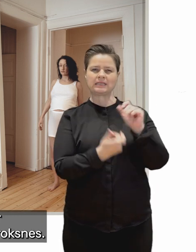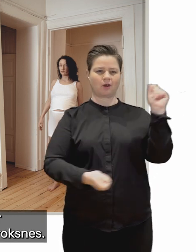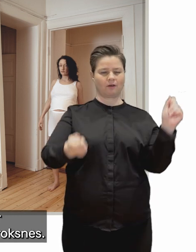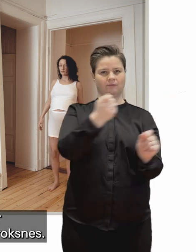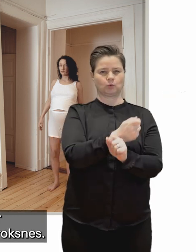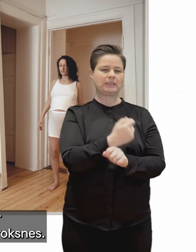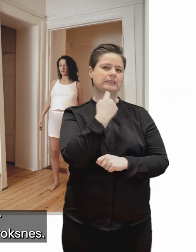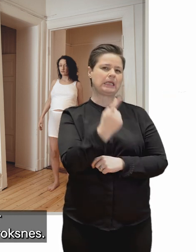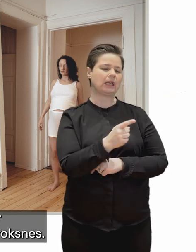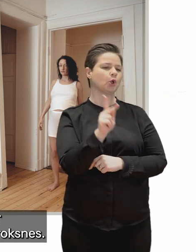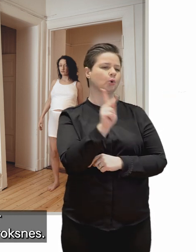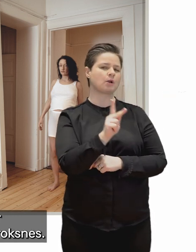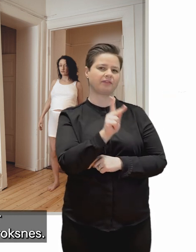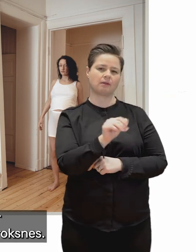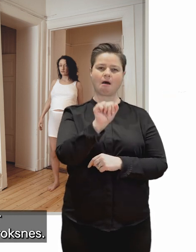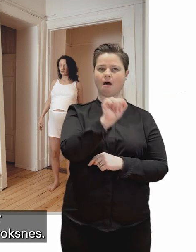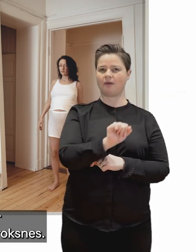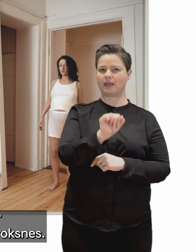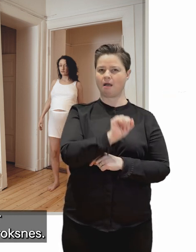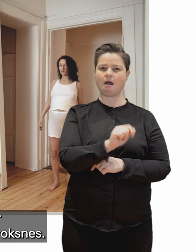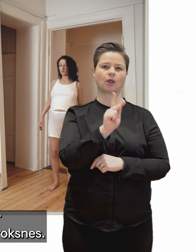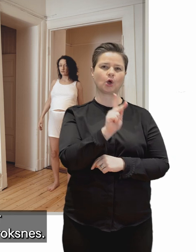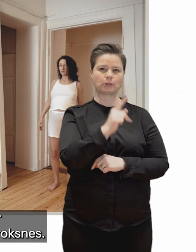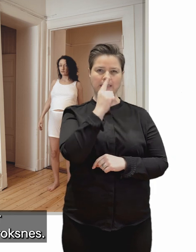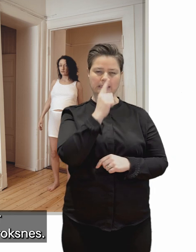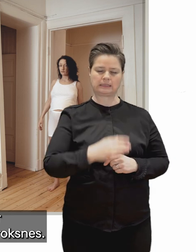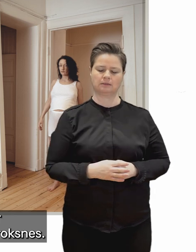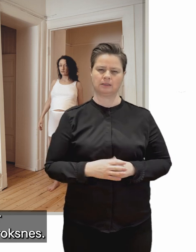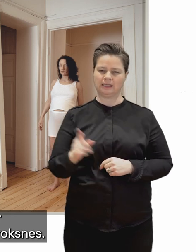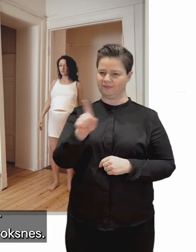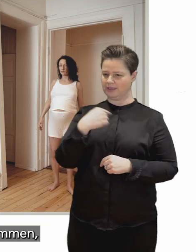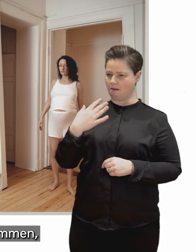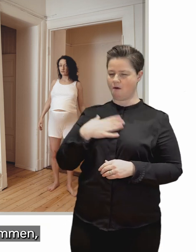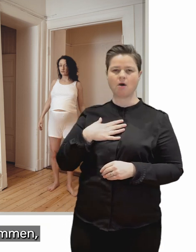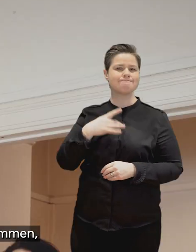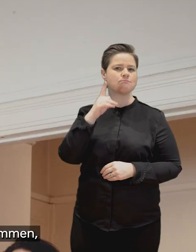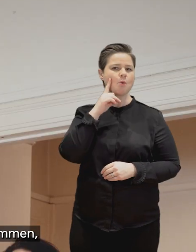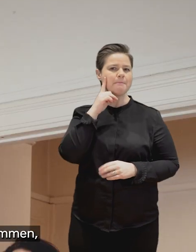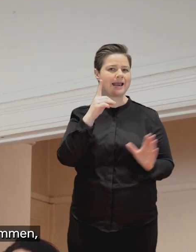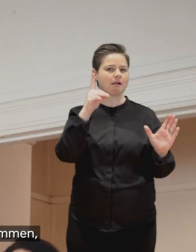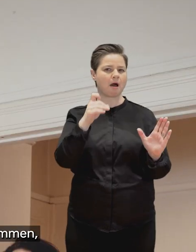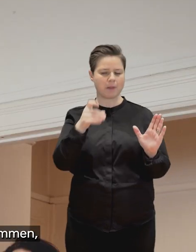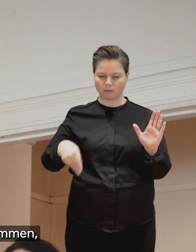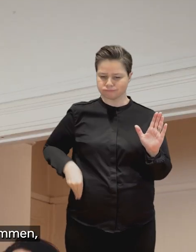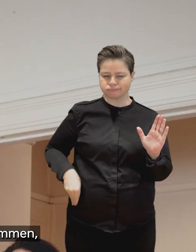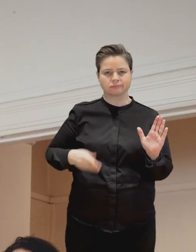Dette sier seniorkurator ved Nasjonalmuseet, Andrea Kroksnes. Vi har alle et mobilkamera i lommen,